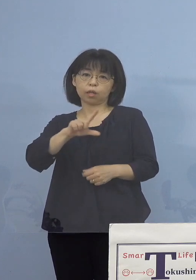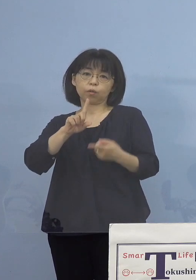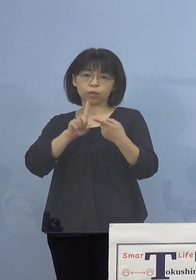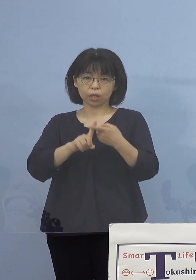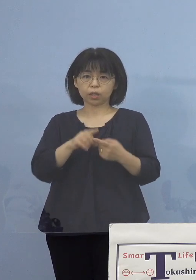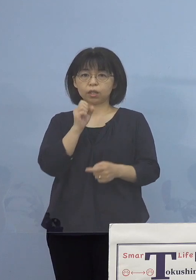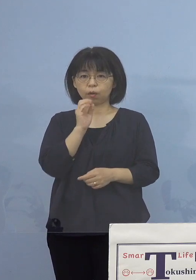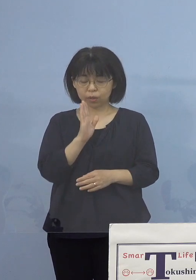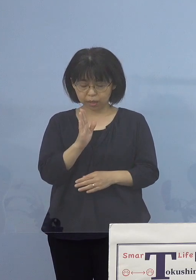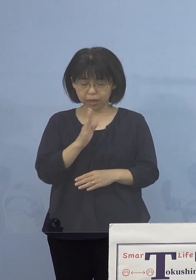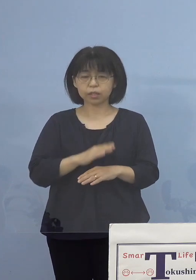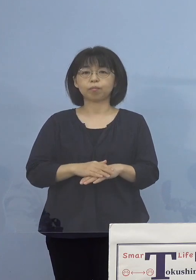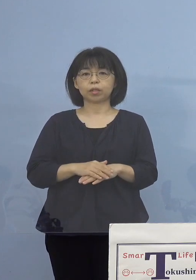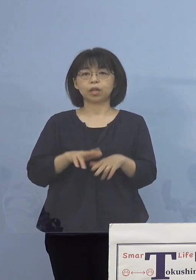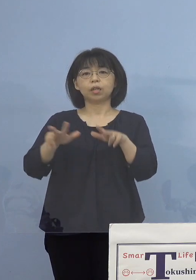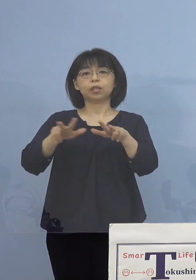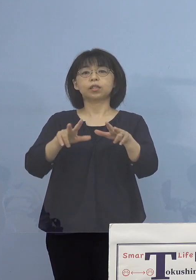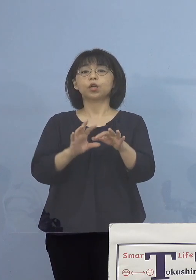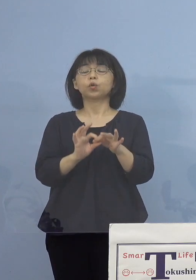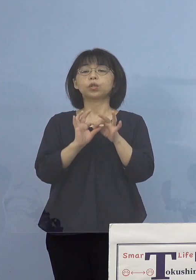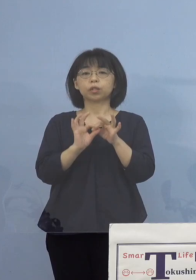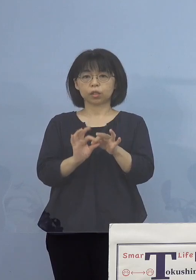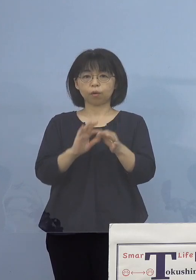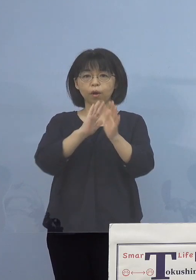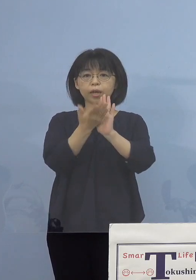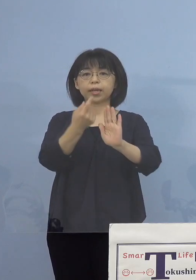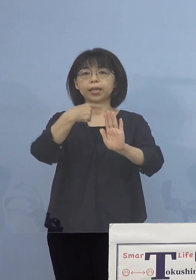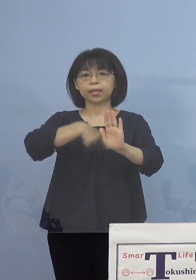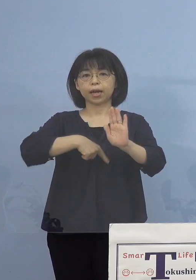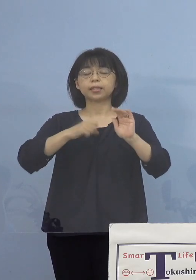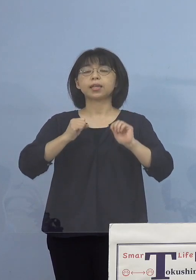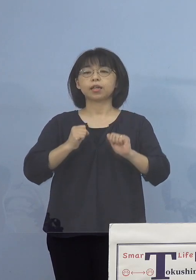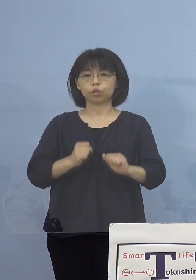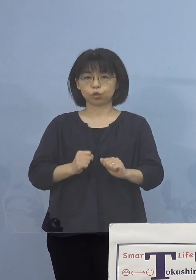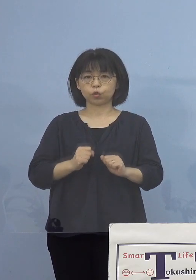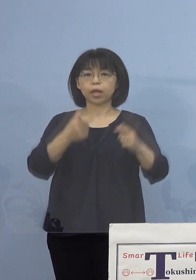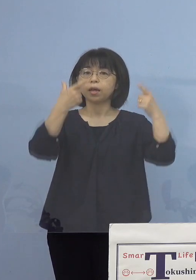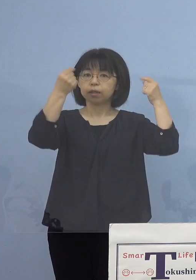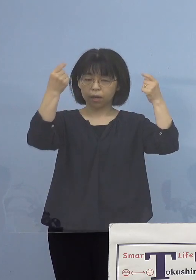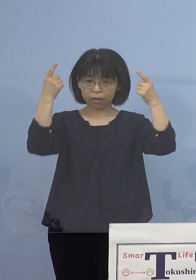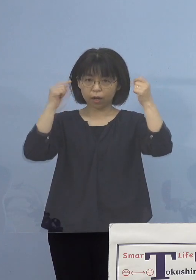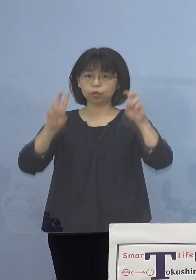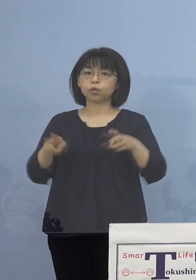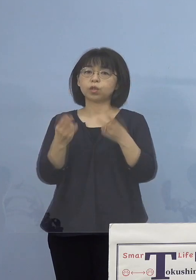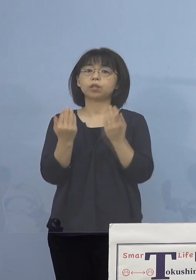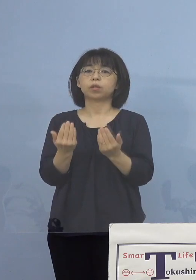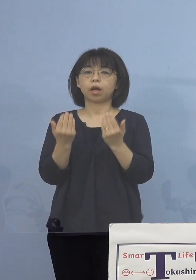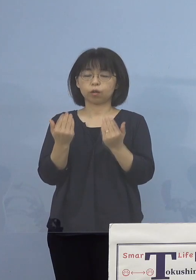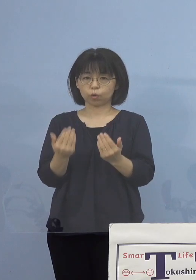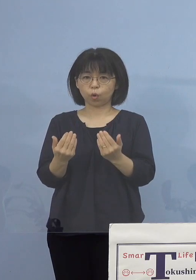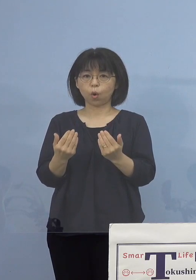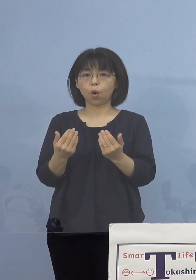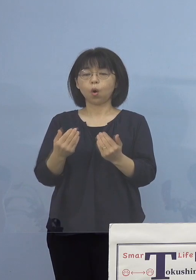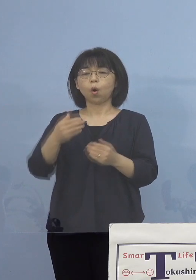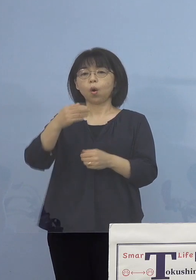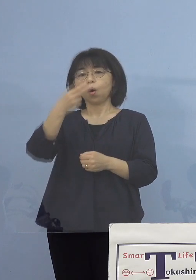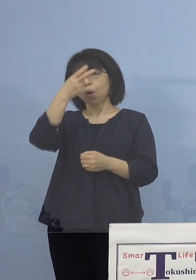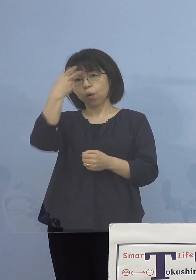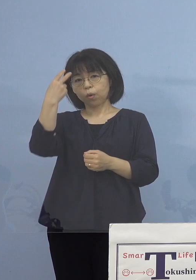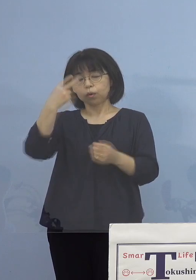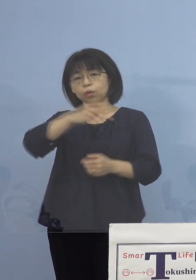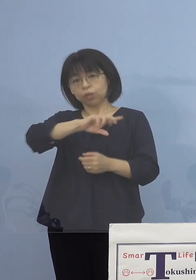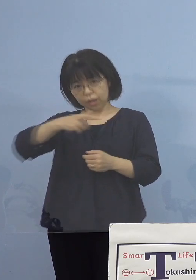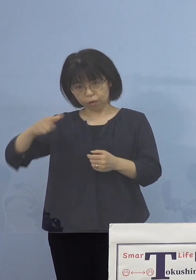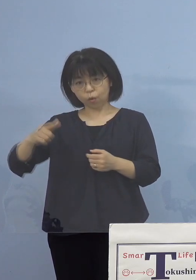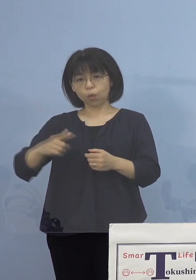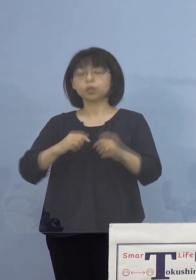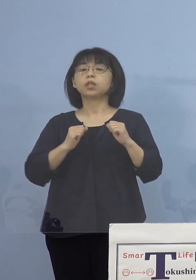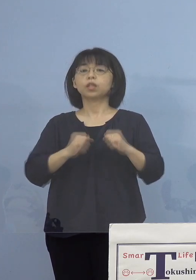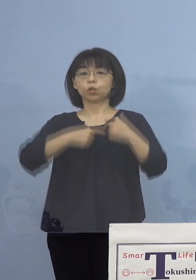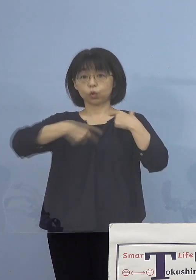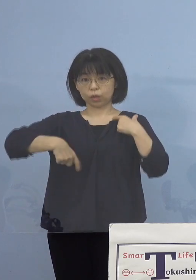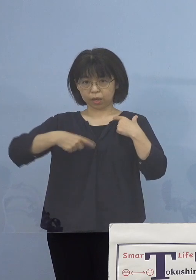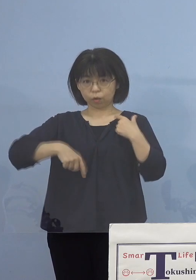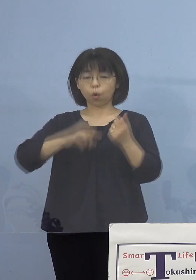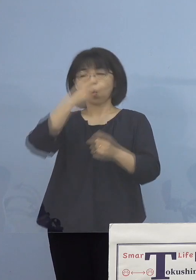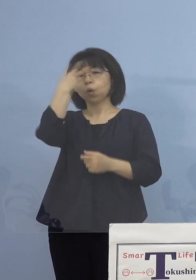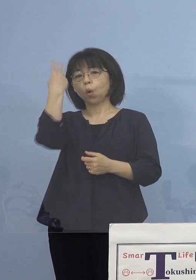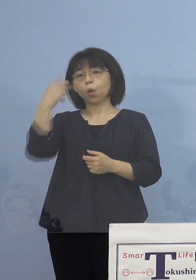この制度につきましては、県内在住で大学 専修学校、各種学校等に在籍している方や高校生の方が